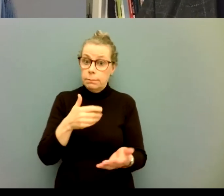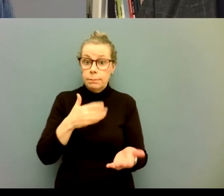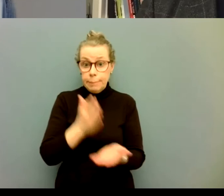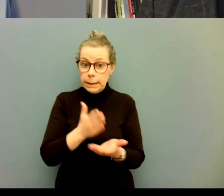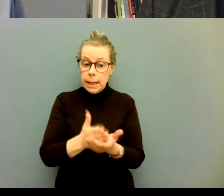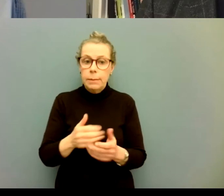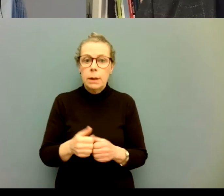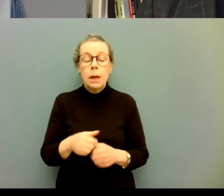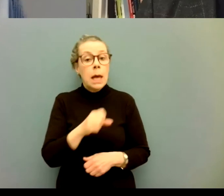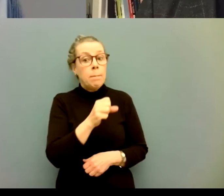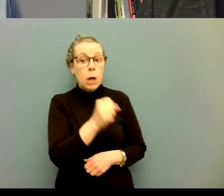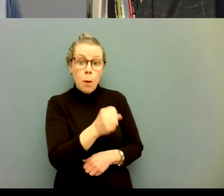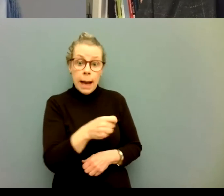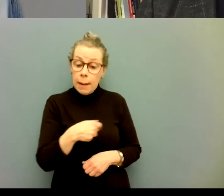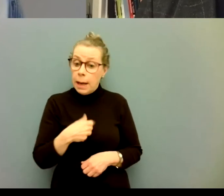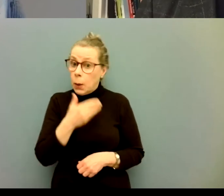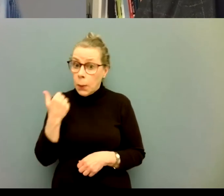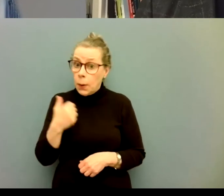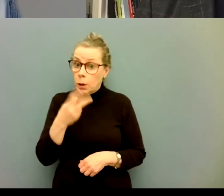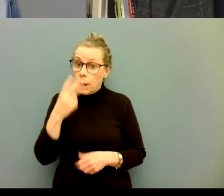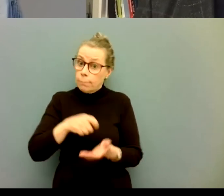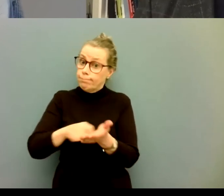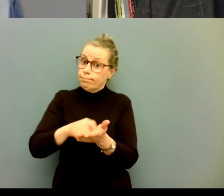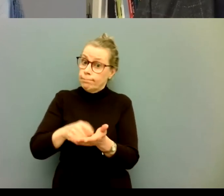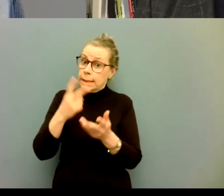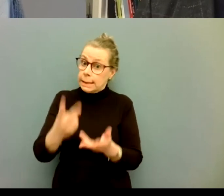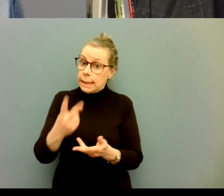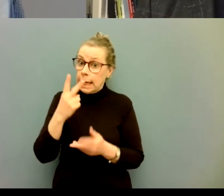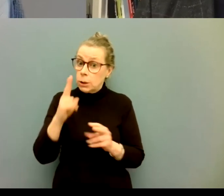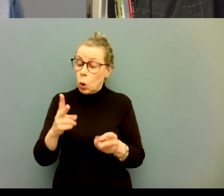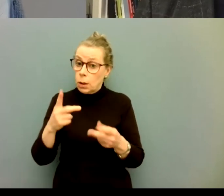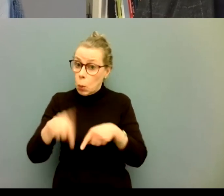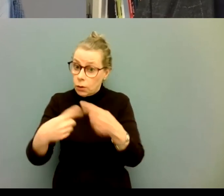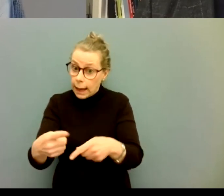Är det inte en utveckling ni kunnat förutse när ni lade förslaget?